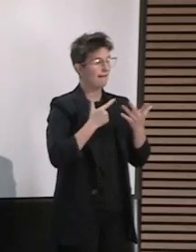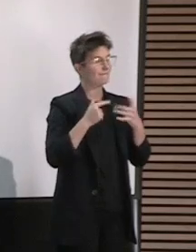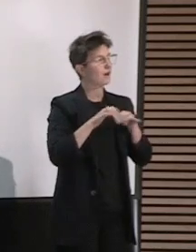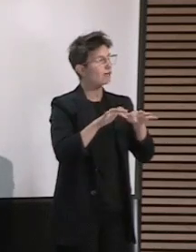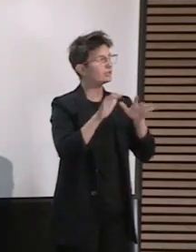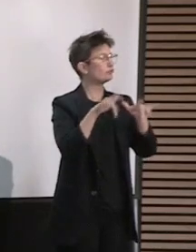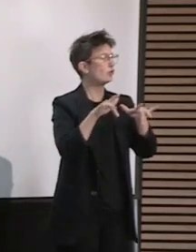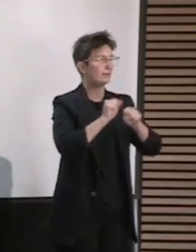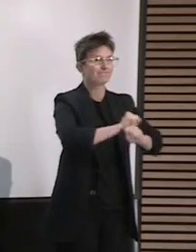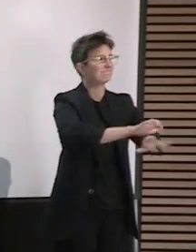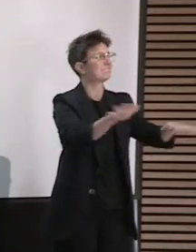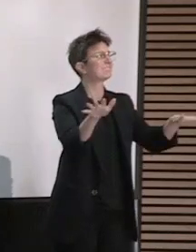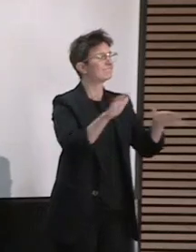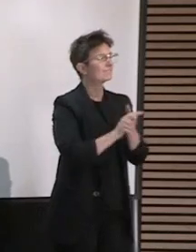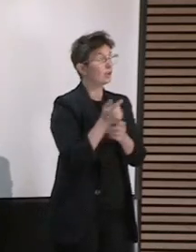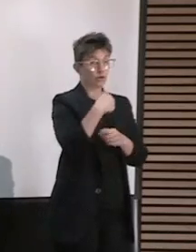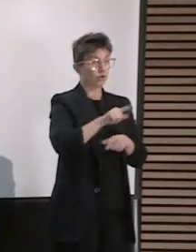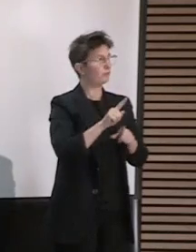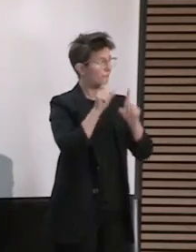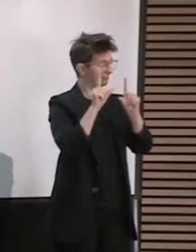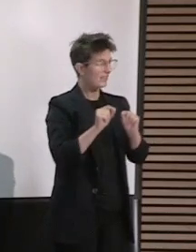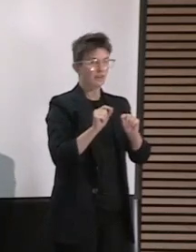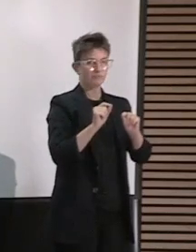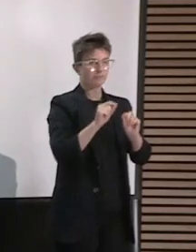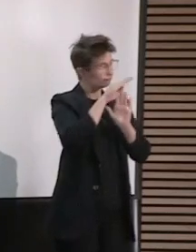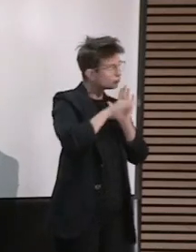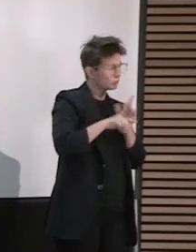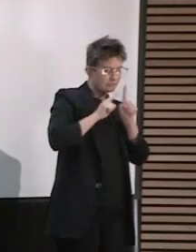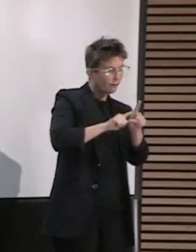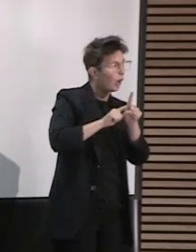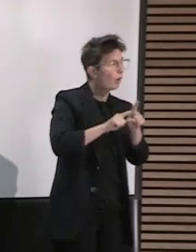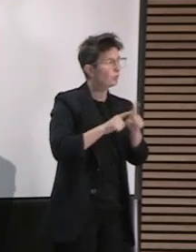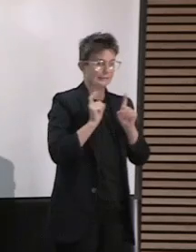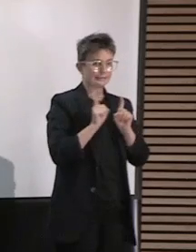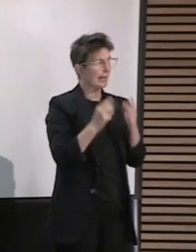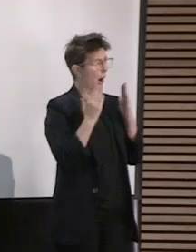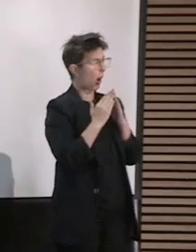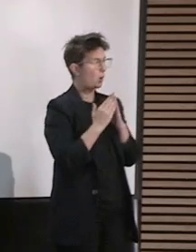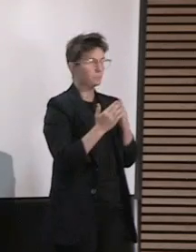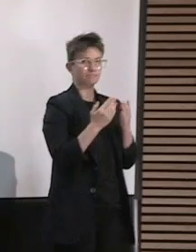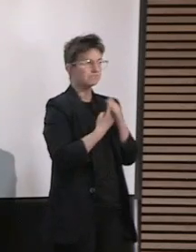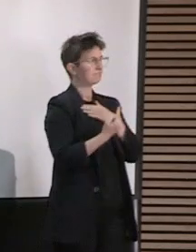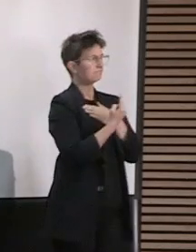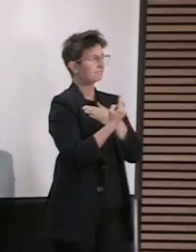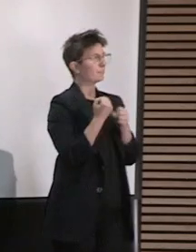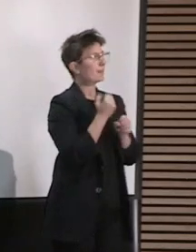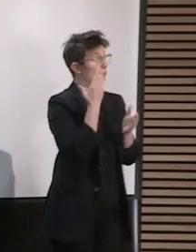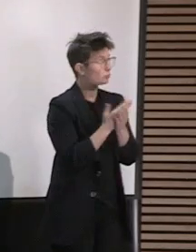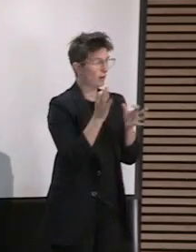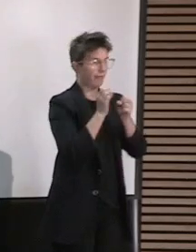parekura. I nga wiki kua pahure ake nei kua whakamatautauria